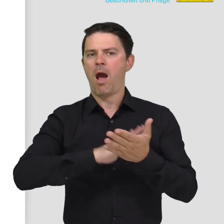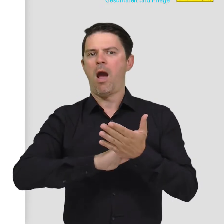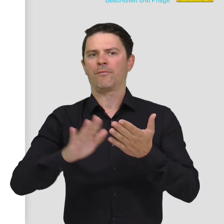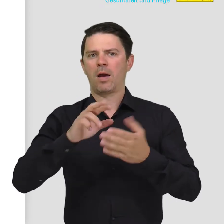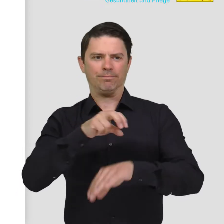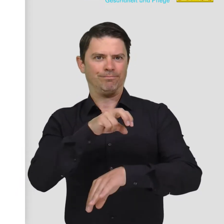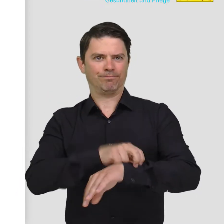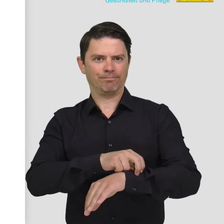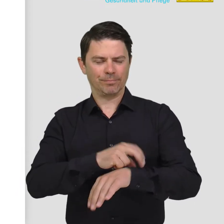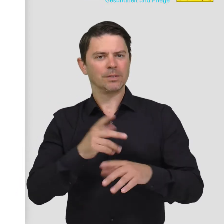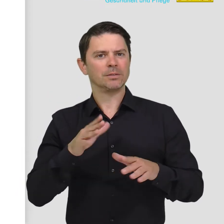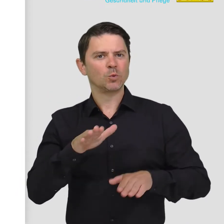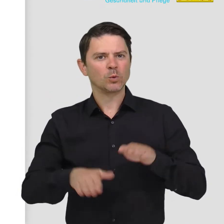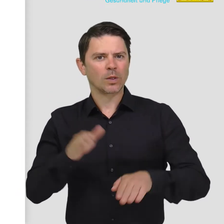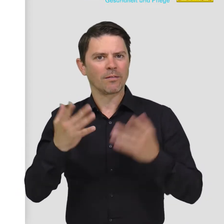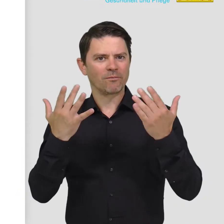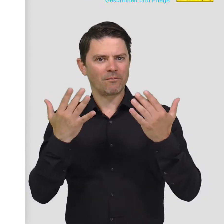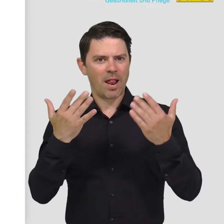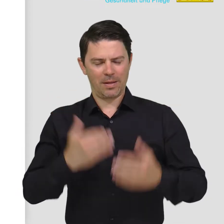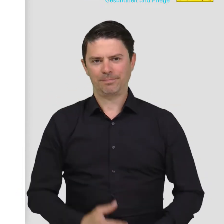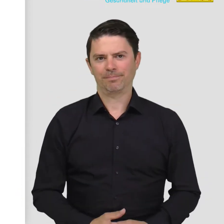nutzen Sie gerne einen Schrittzähler.